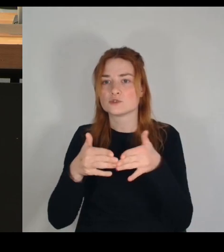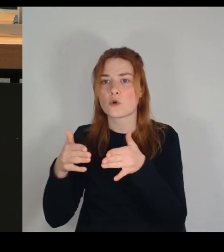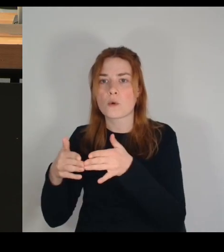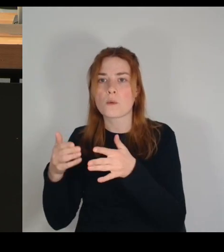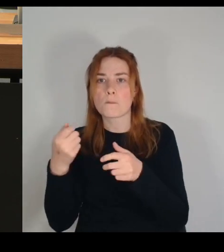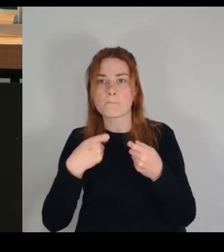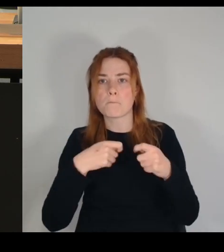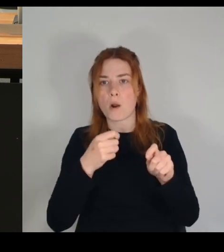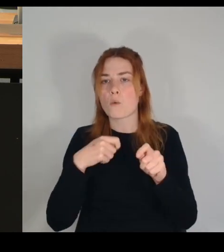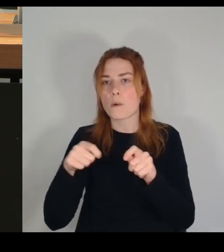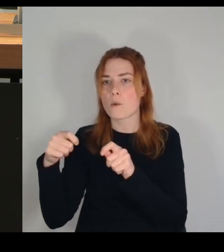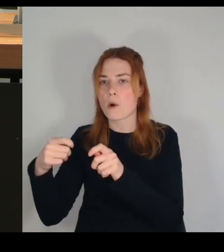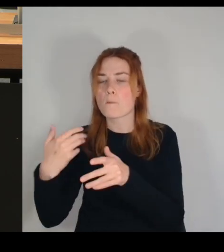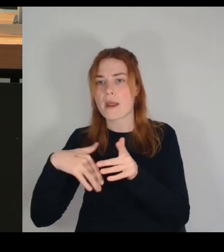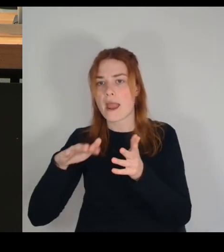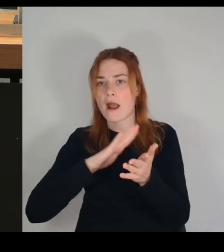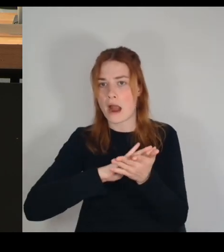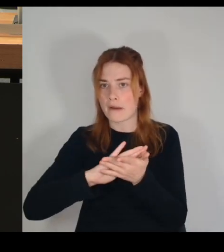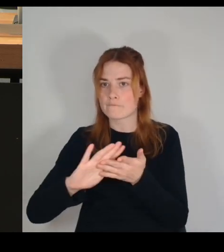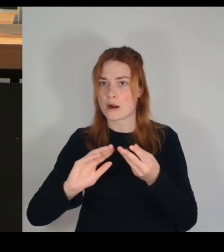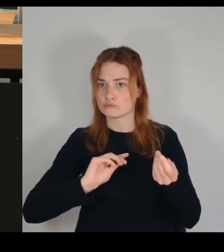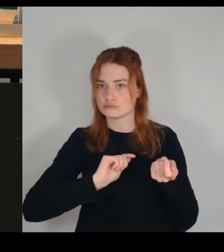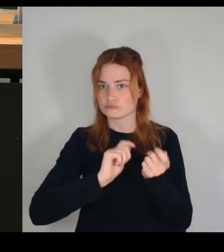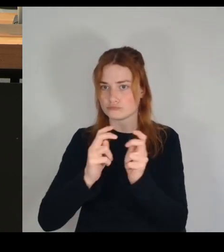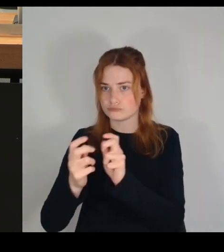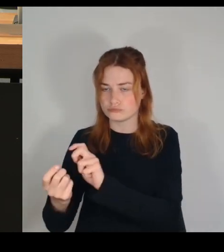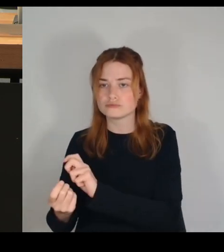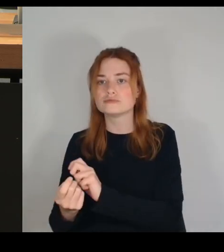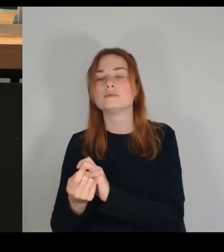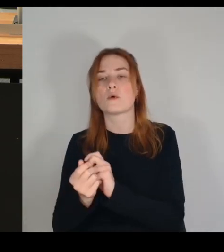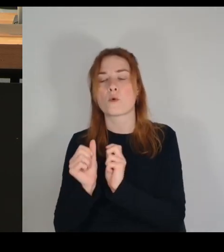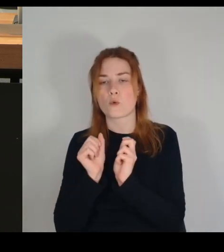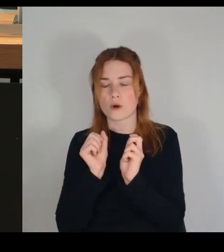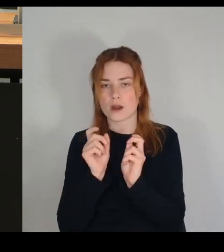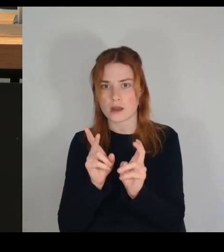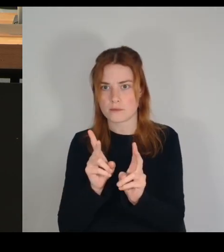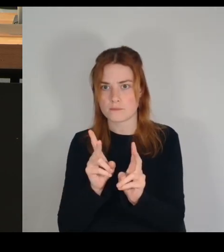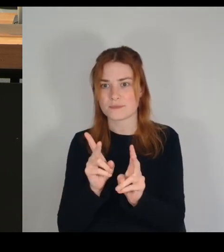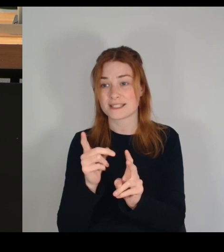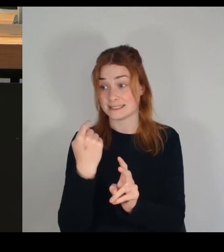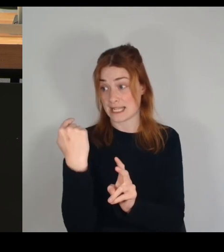hier vortragen, absolut widersprüchlich. Und deswegen, meine Damen und Herren,